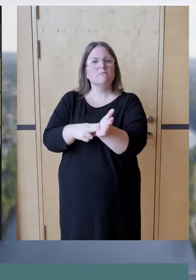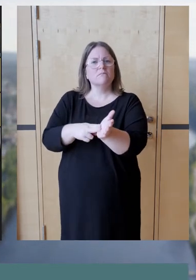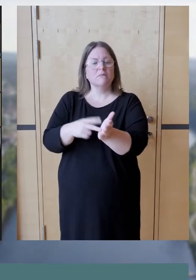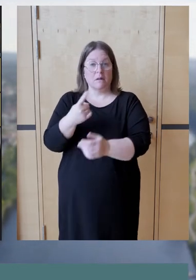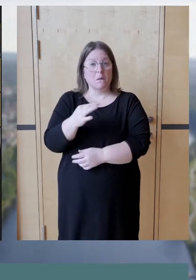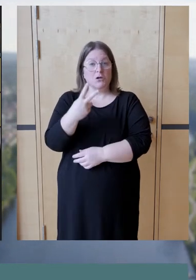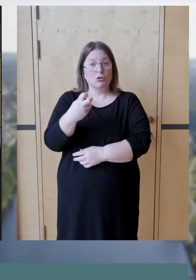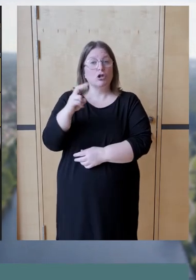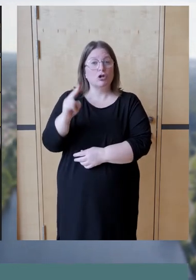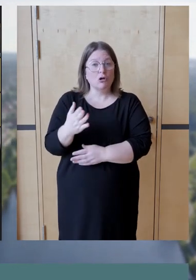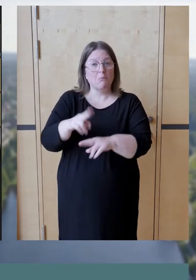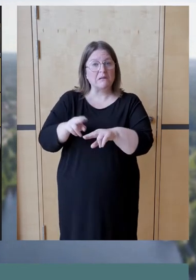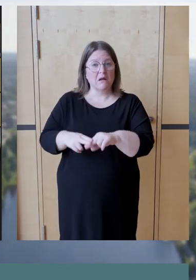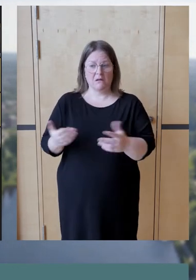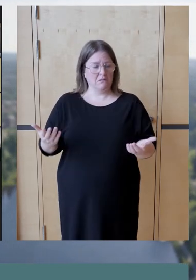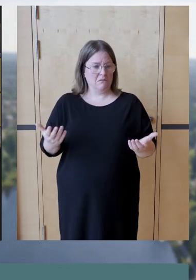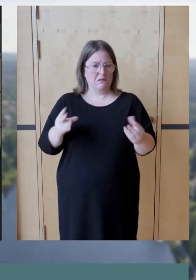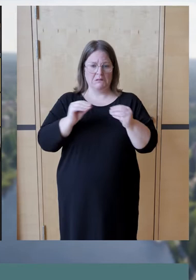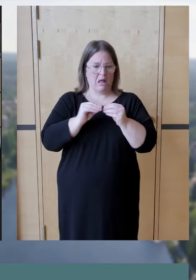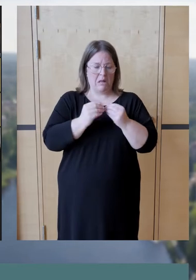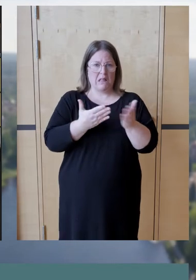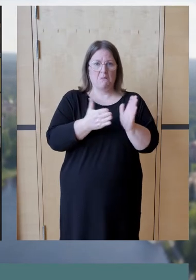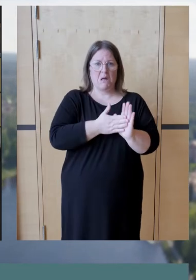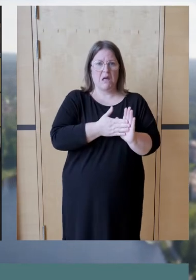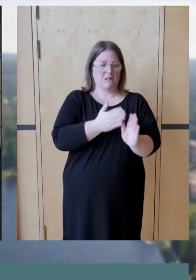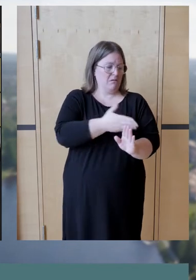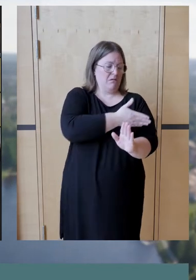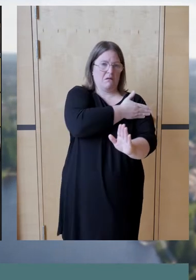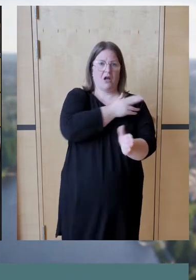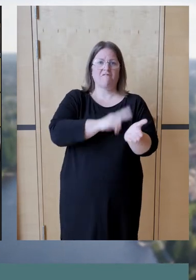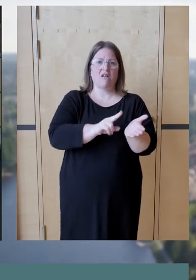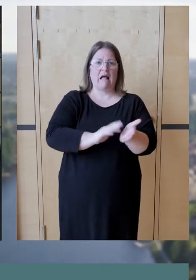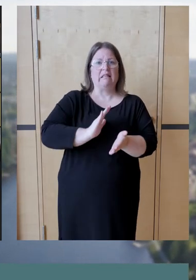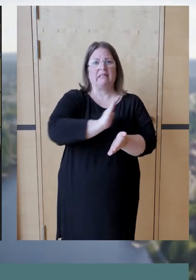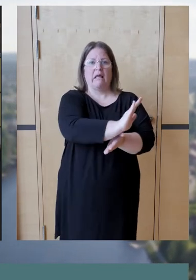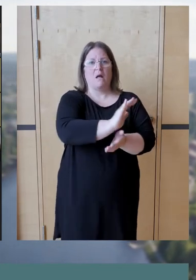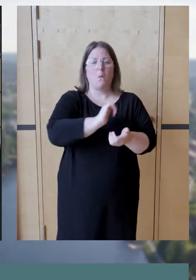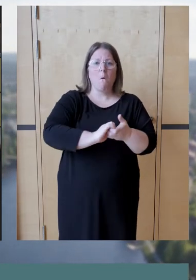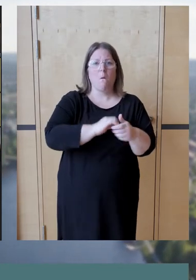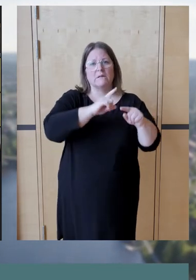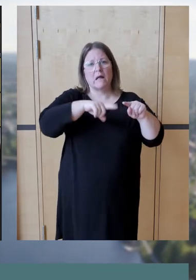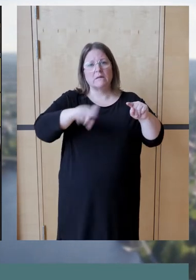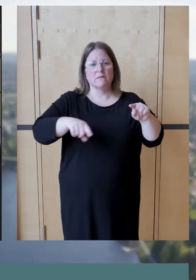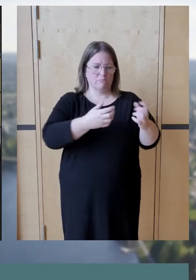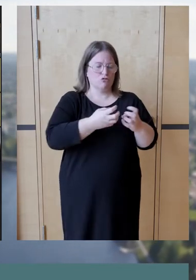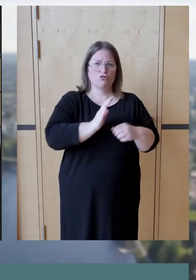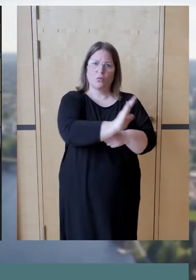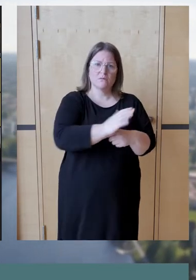Det stämmer inte överens med dig och de lag som jag fått för förvaltningen och Statistiska centralbyråns statistik Tack stanna där så länge